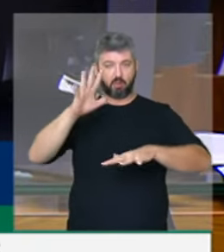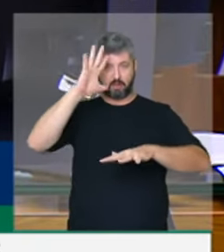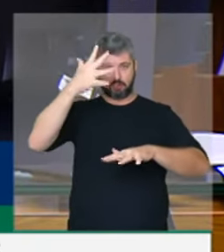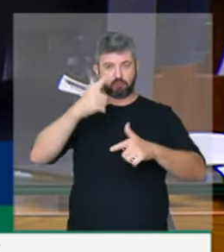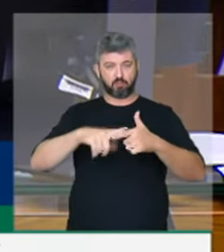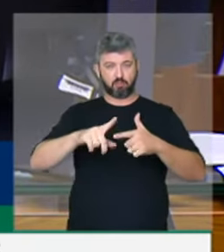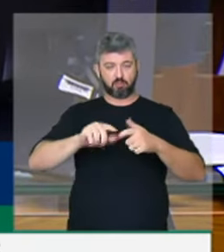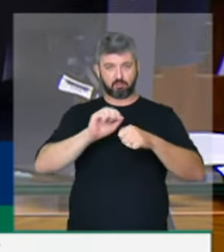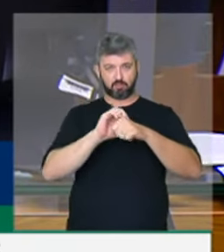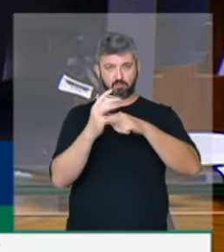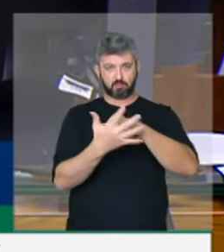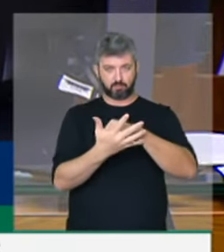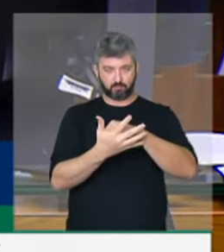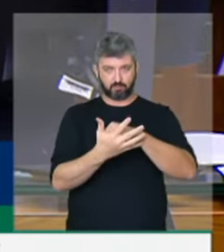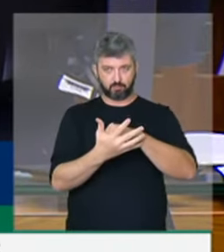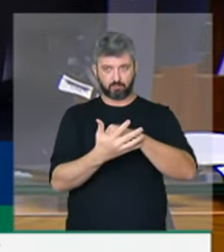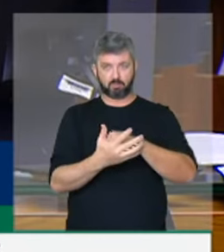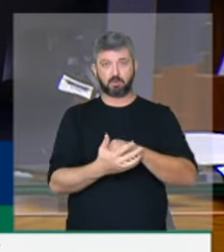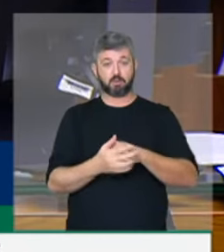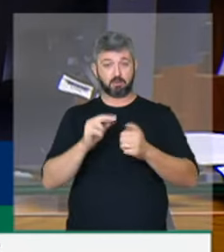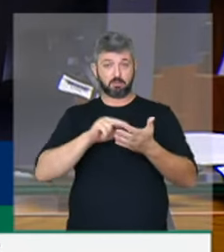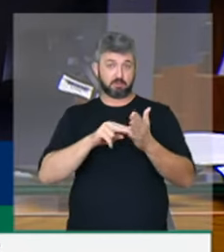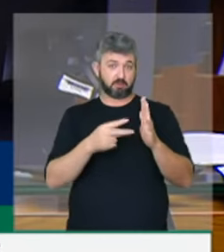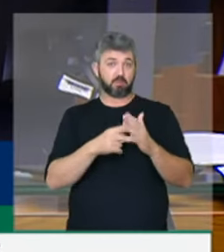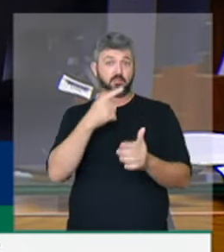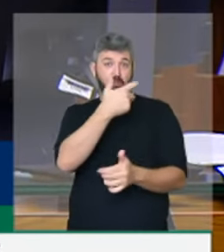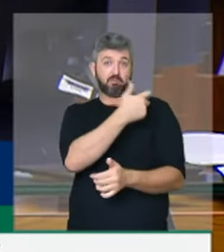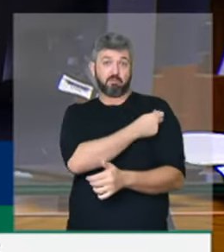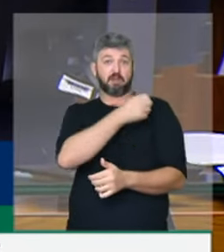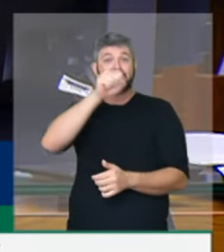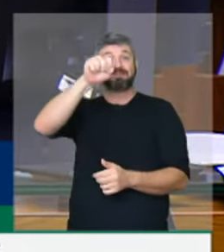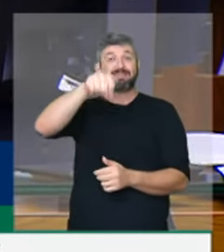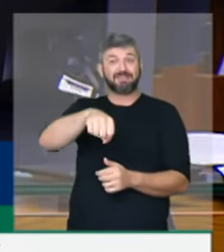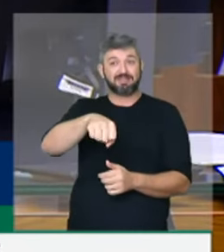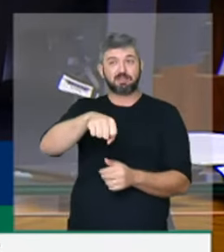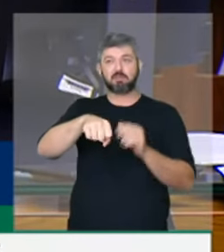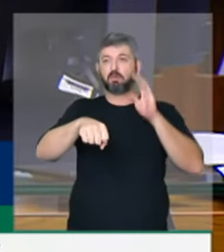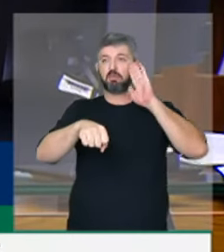PANDEMIA. PANDEMIA É VACINAR SIM, ACIMA DE TUDO, MAS PARA VACINAR TEMOS QUE TER BOAS RELAÇÕES DIPLOMÁTICAS.